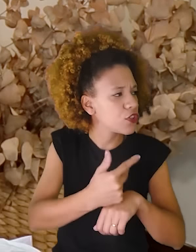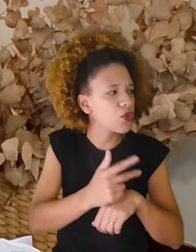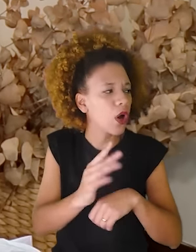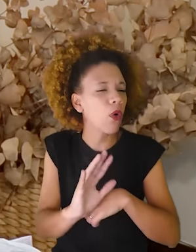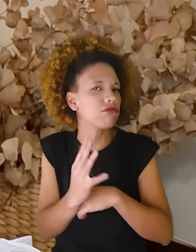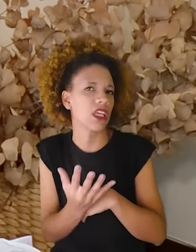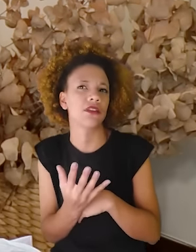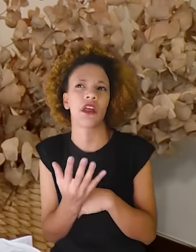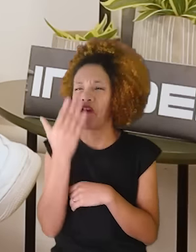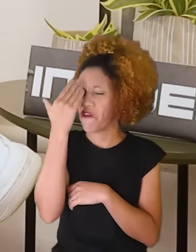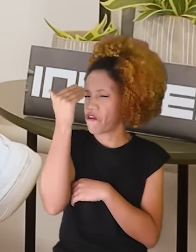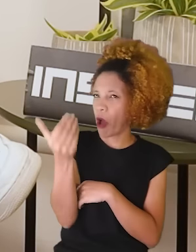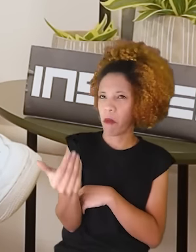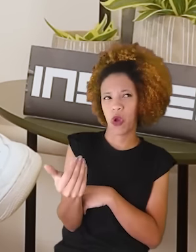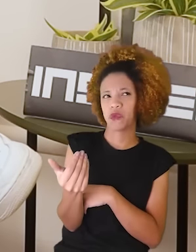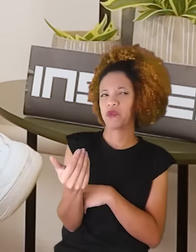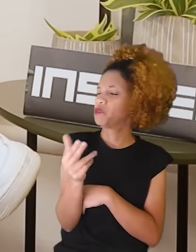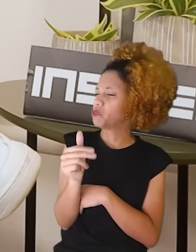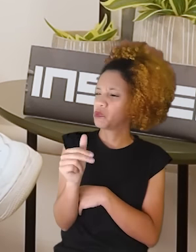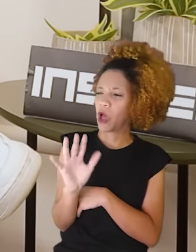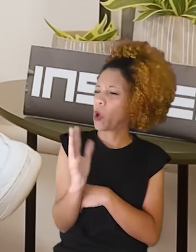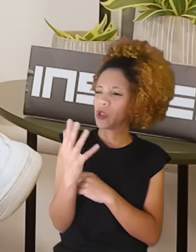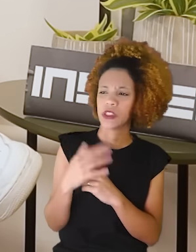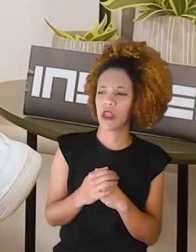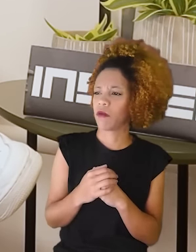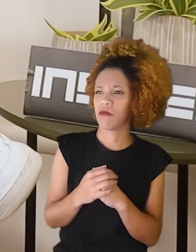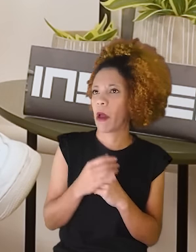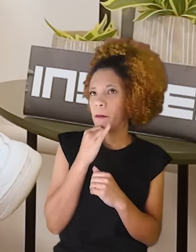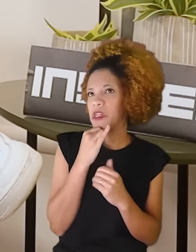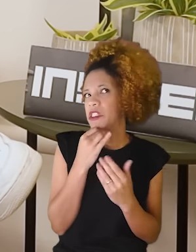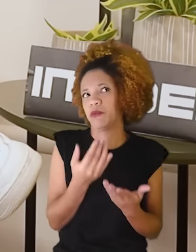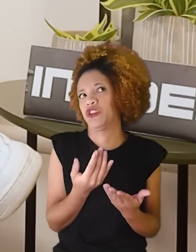isso acontece com você cara de famosos assim Acho que nunca aconteceu não devia ele me pedir assim